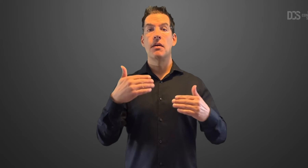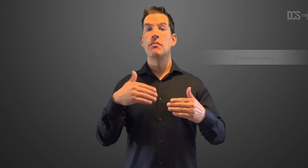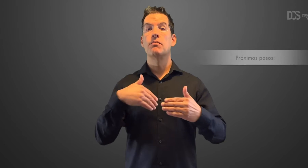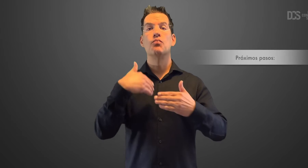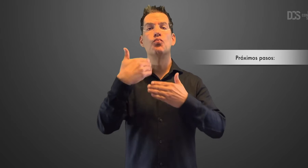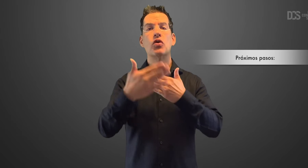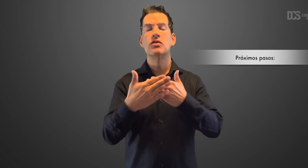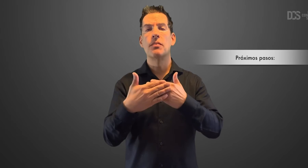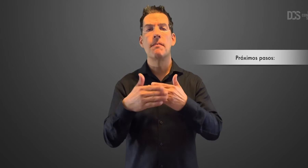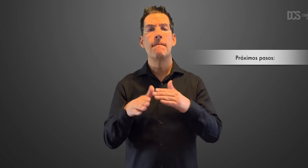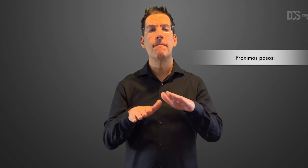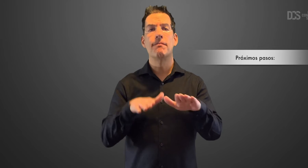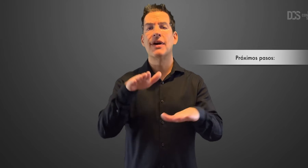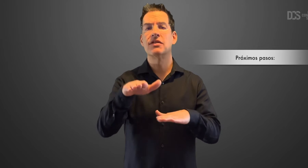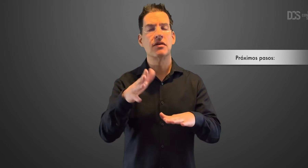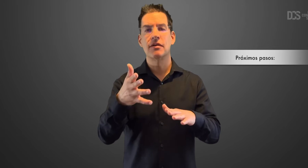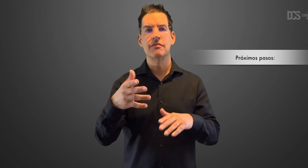Próximos pasos: